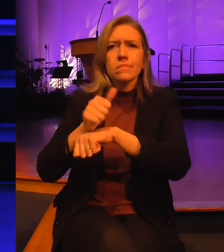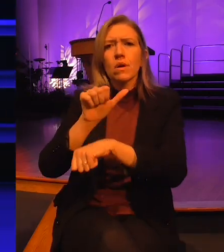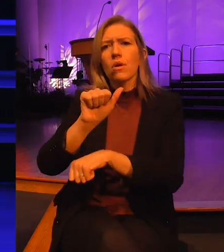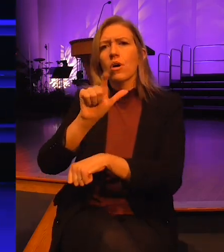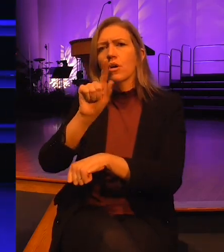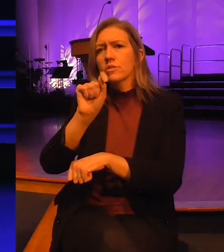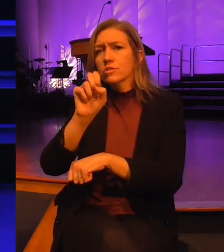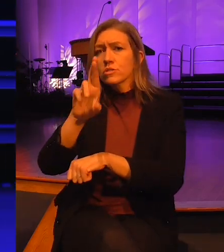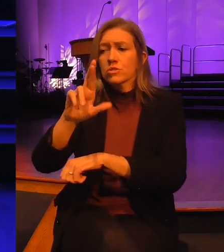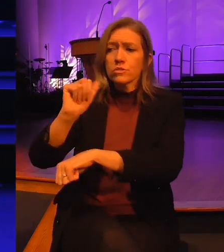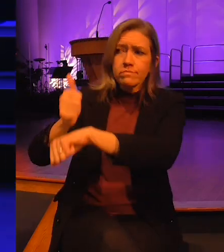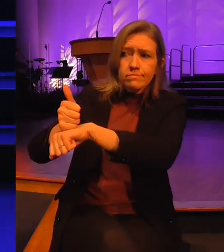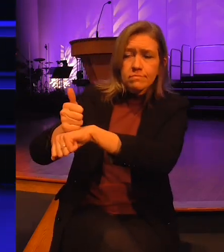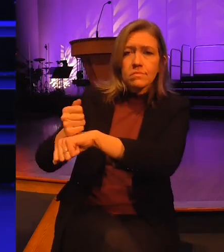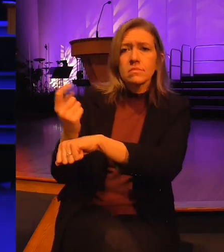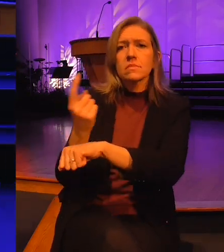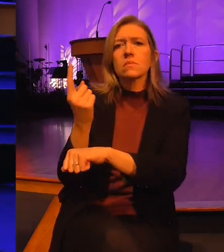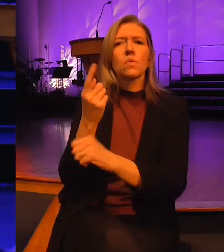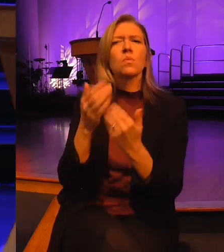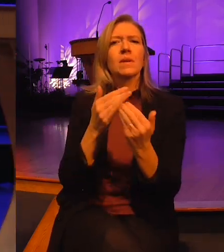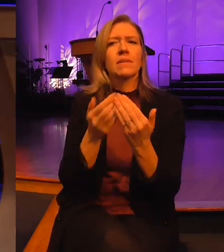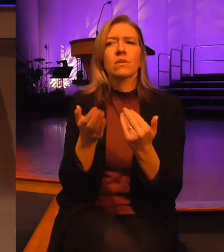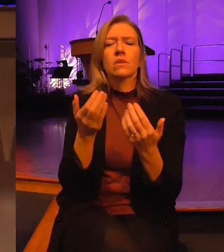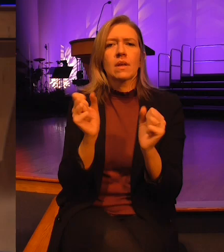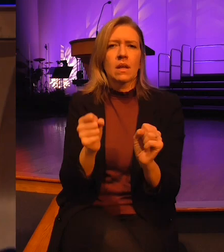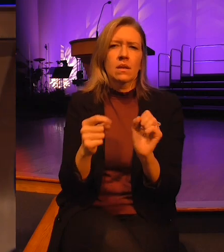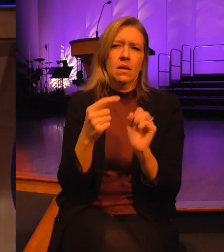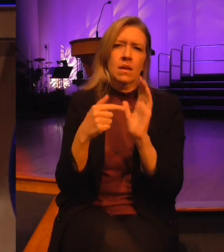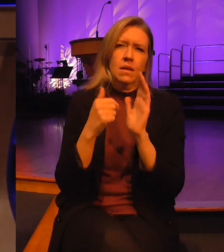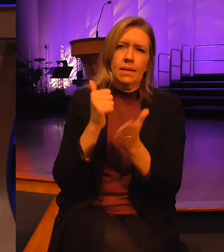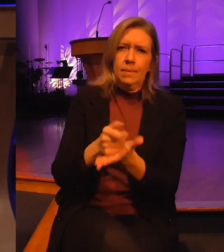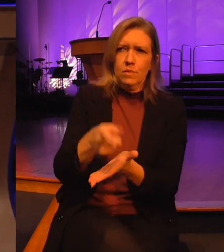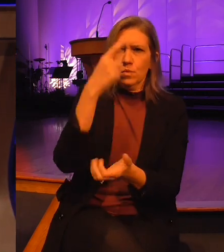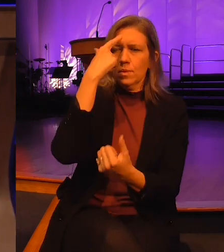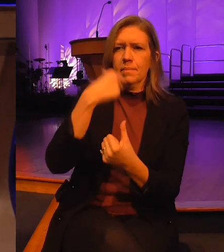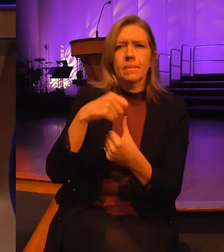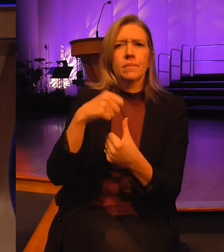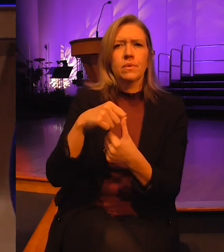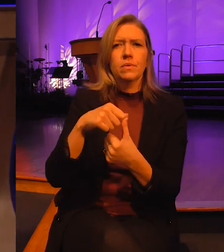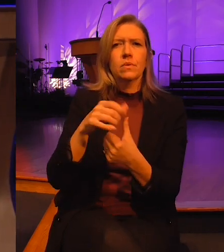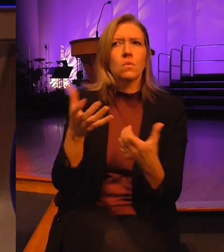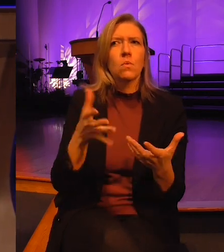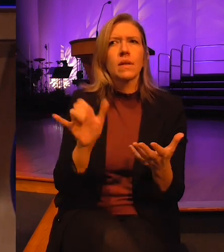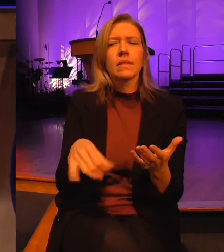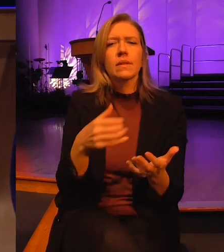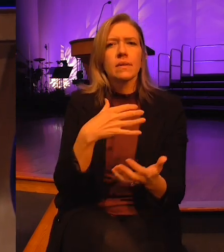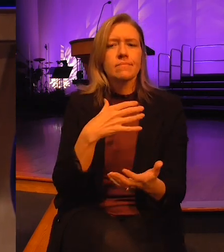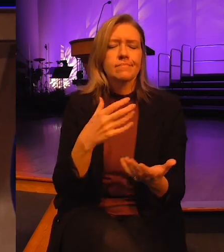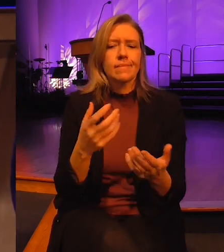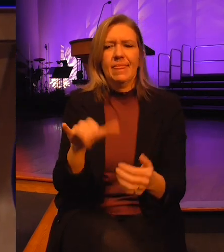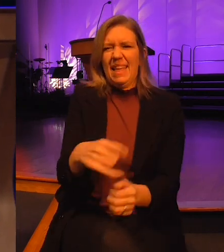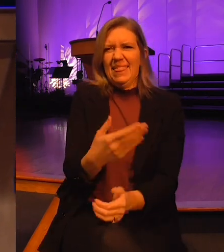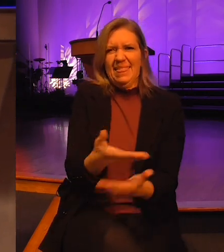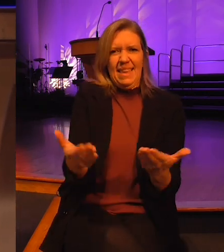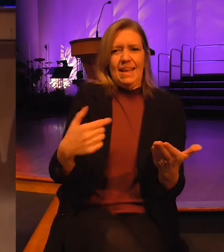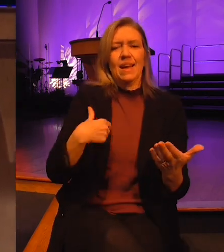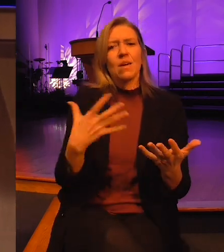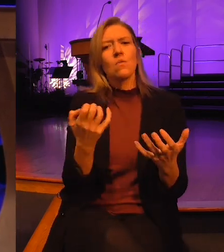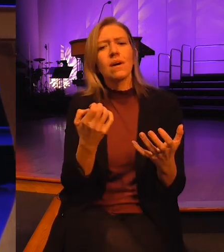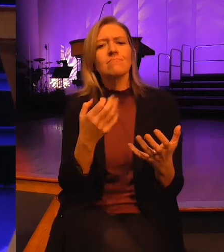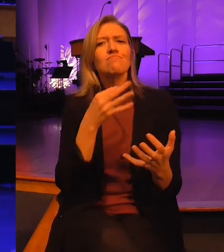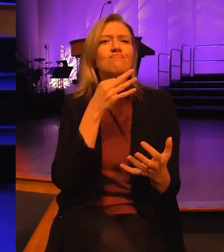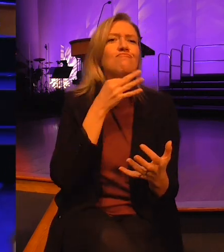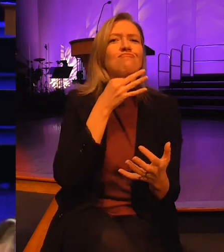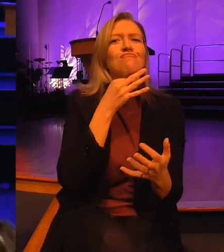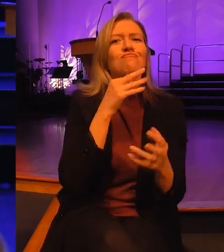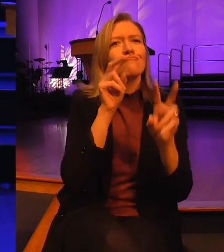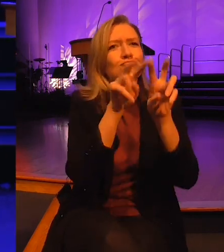uh para recordarte ¿Qué es lo que quieres entrar o esa nueva elección? es para